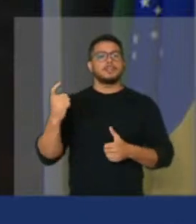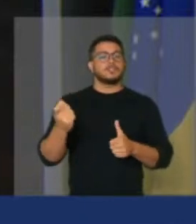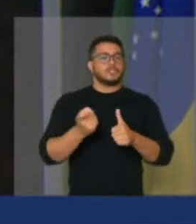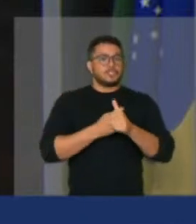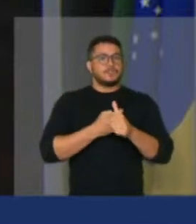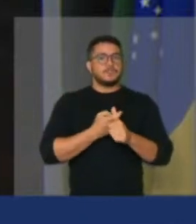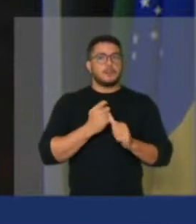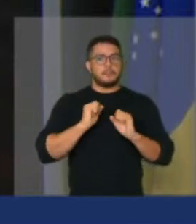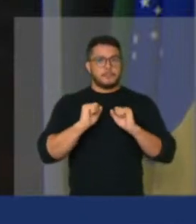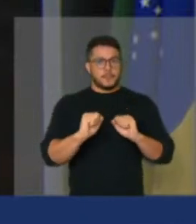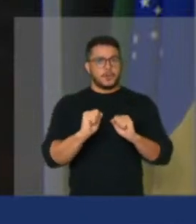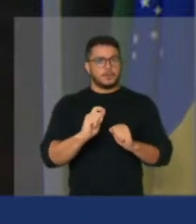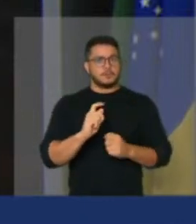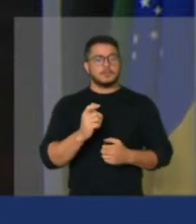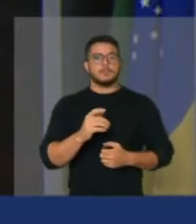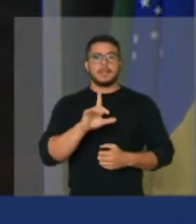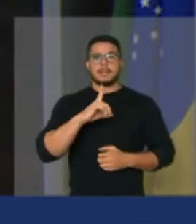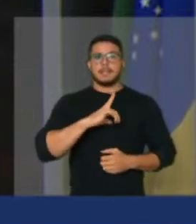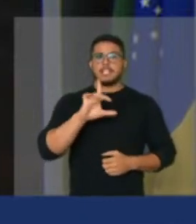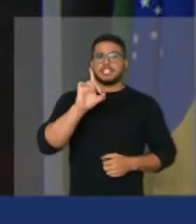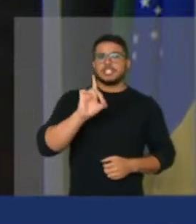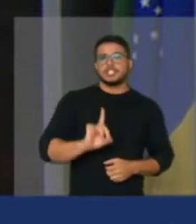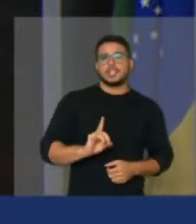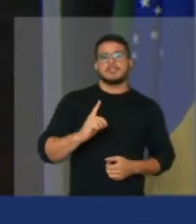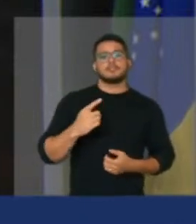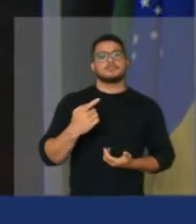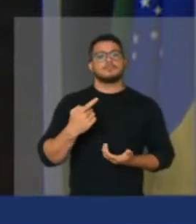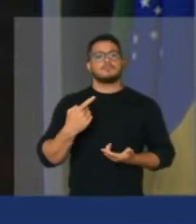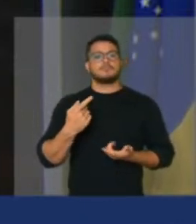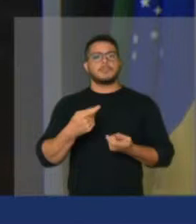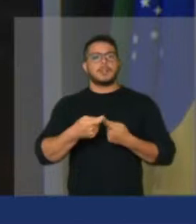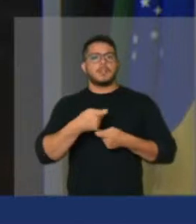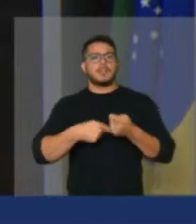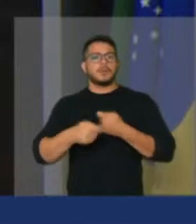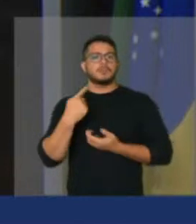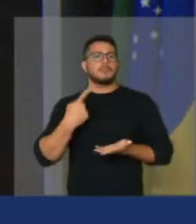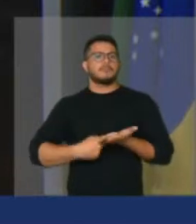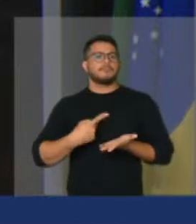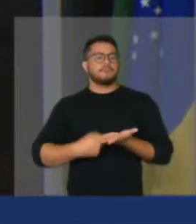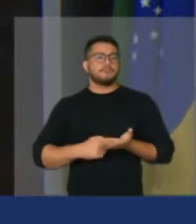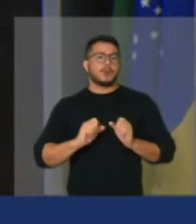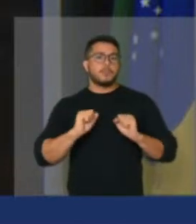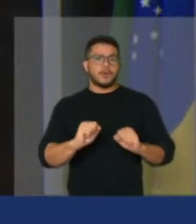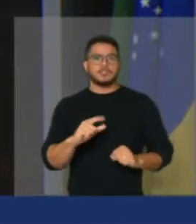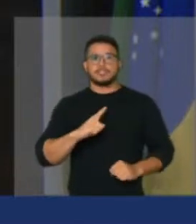TULO, FAZER UM MERCADO SECUNDÁRIO DISSO, MIL ALTERNATIVAS QUE NÃO AUMENTARIAM A INFLAÇÃO, MIL ALTERNATIVAS QUE NÃO AUMENTARIAM O DESEMPREGO, QUE